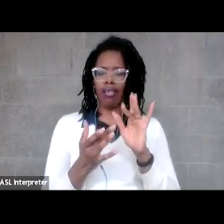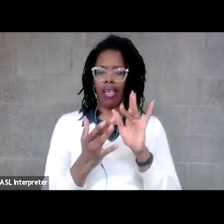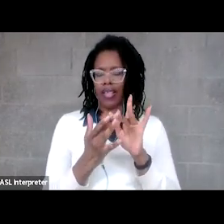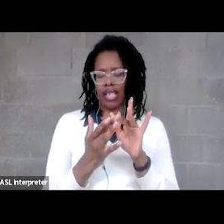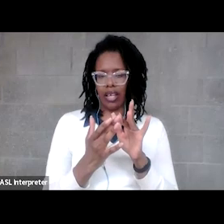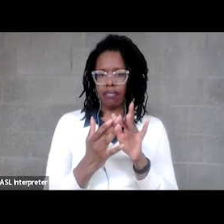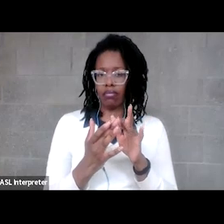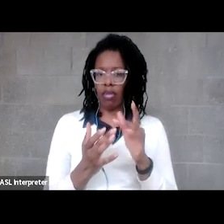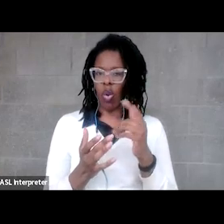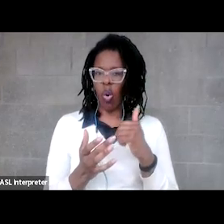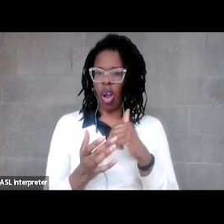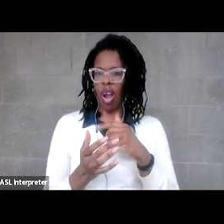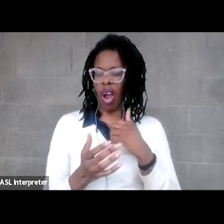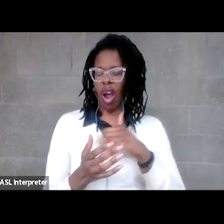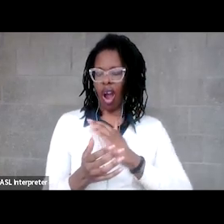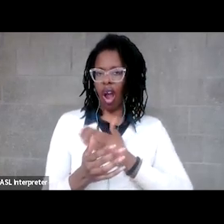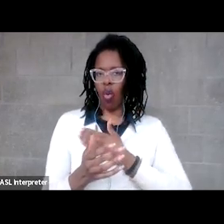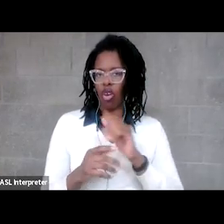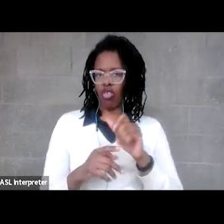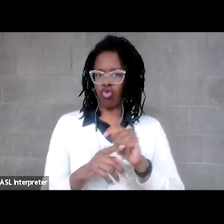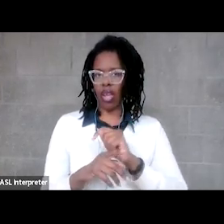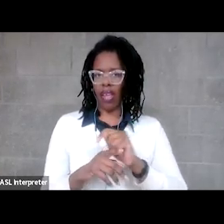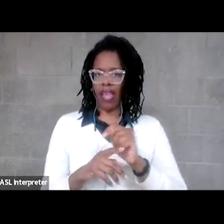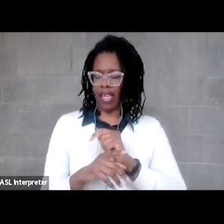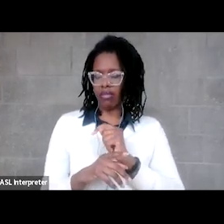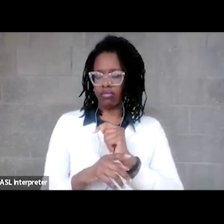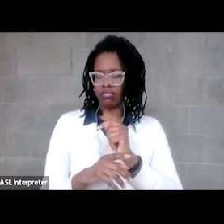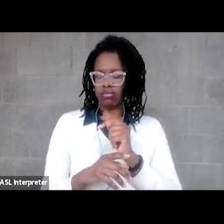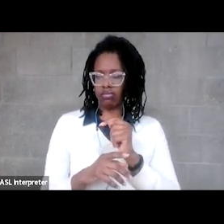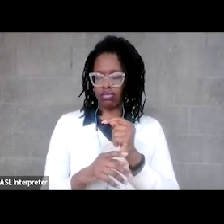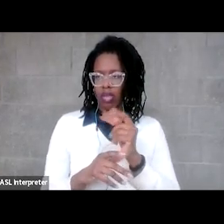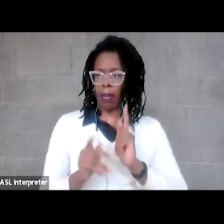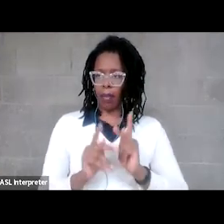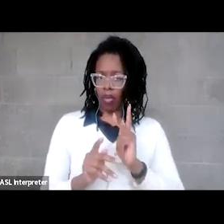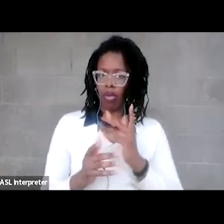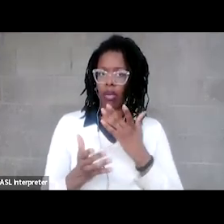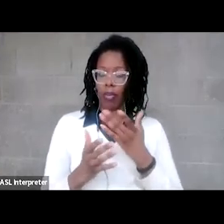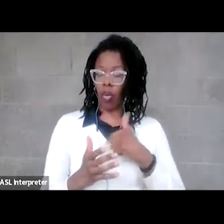estarán en contacto. Tal vez la persona a la que llaman si hay alguna pregunta o con quien pueden enviar un correo electrónico